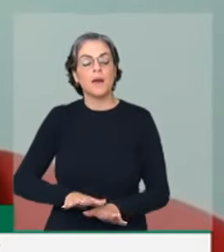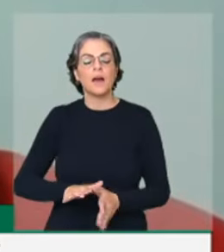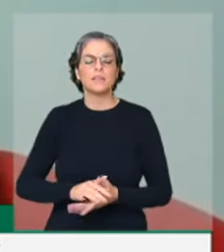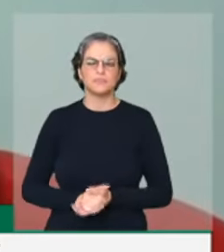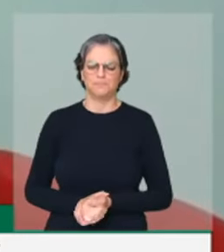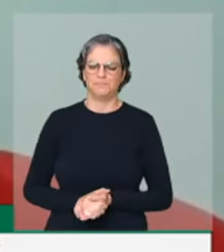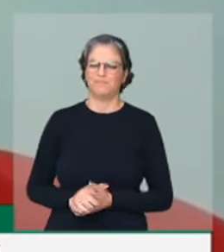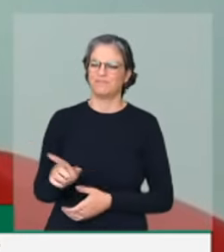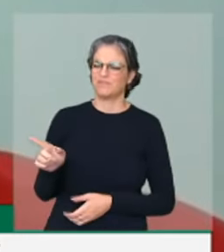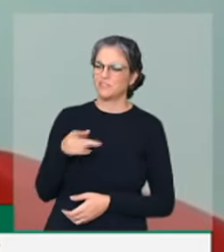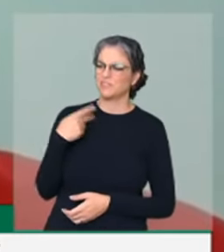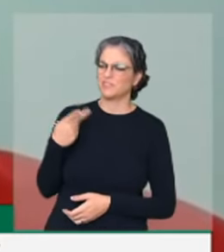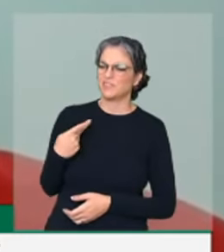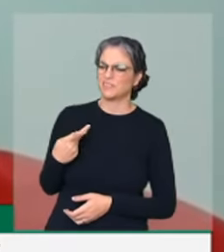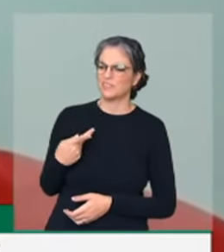LEITOS, TRÊS MIL LEITOS... ME PERDOEM MAS É CHUTE.